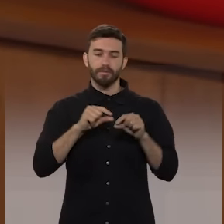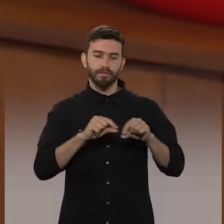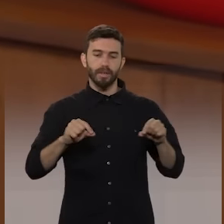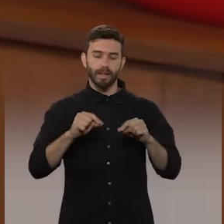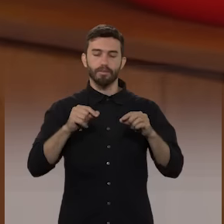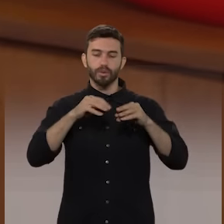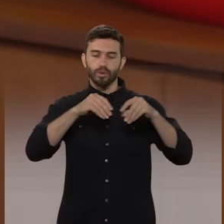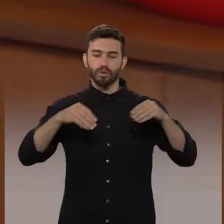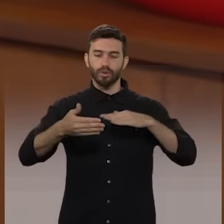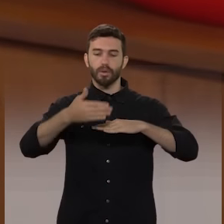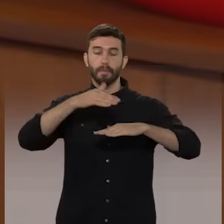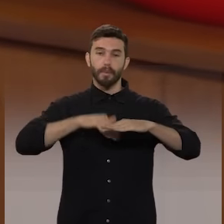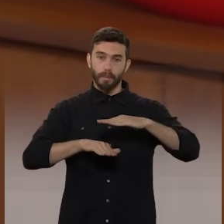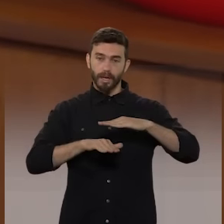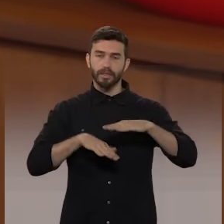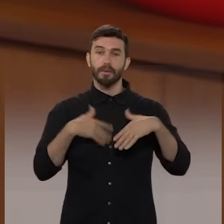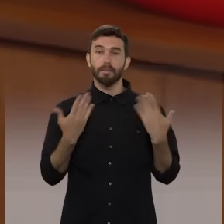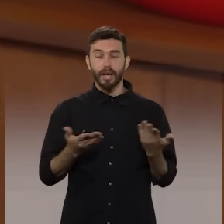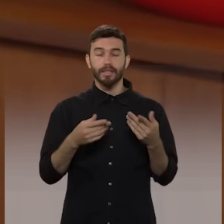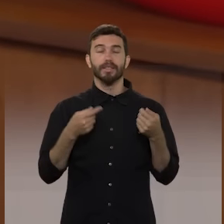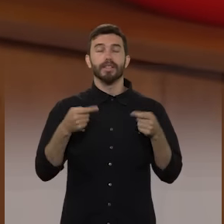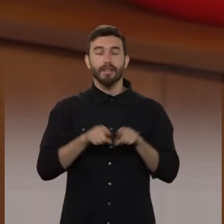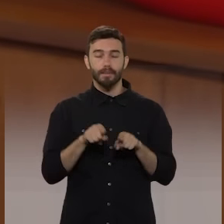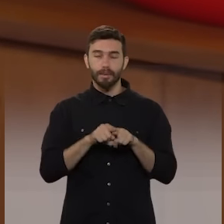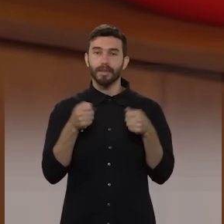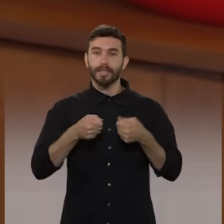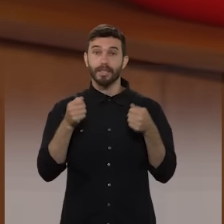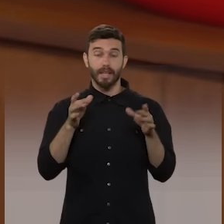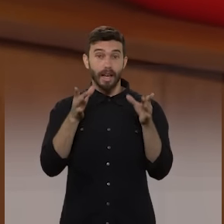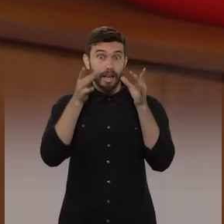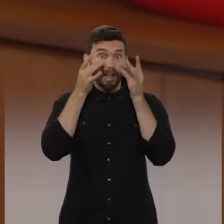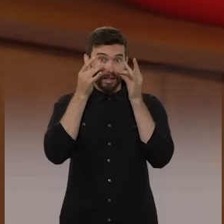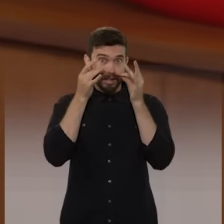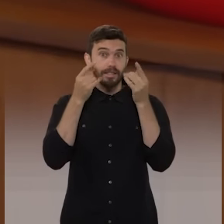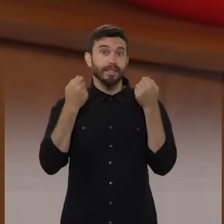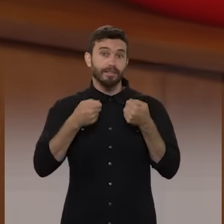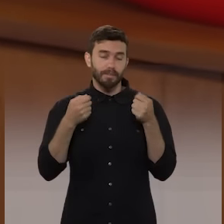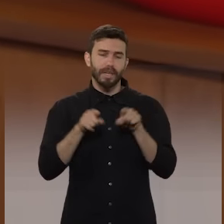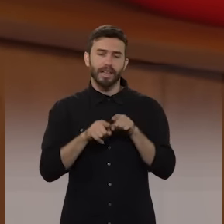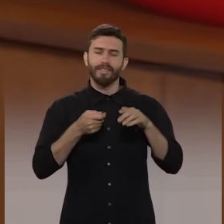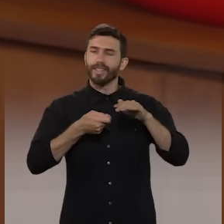demanda muito mais atenção com manutenção e um investimento que não é pequeno das